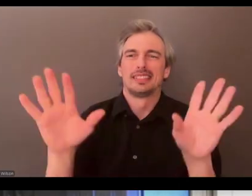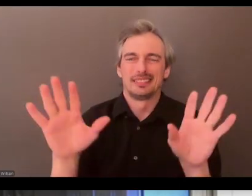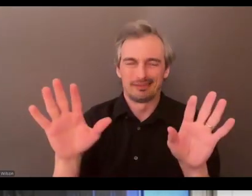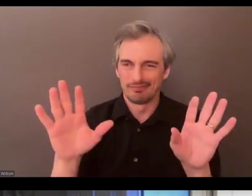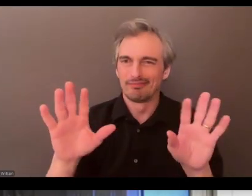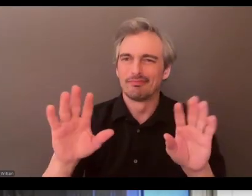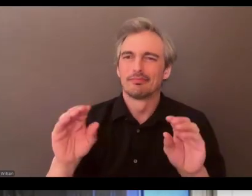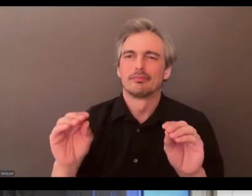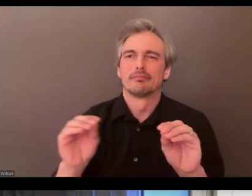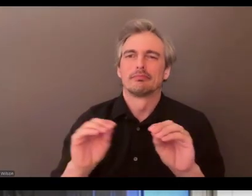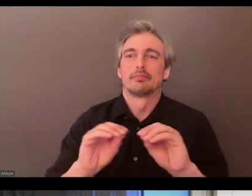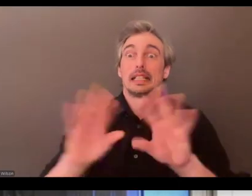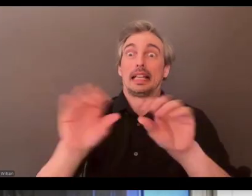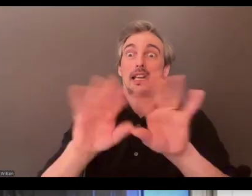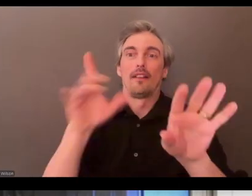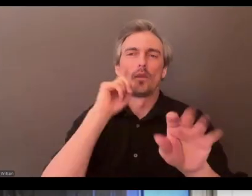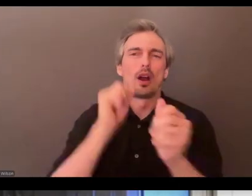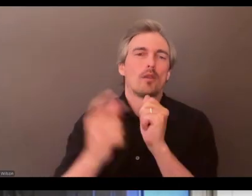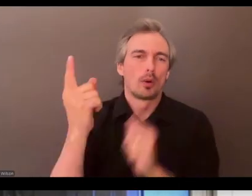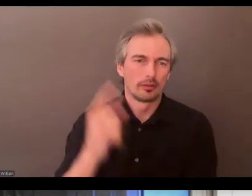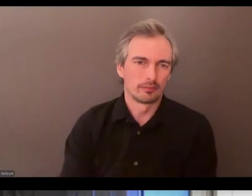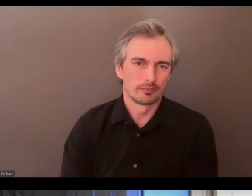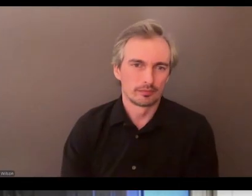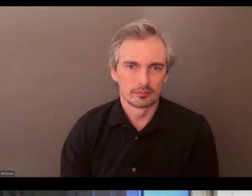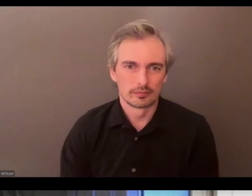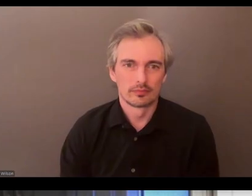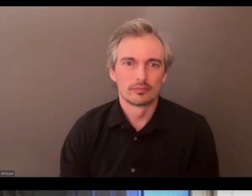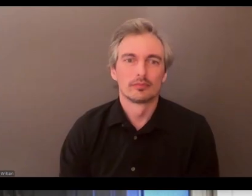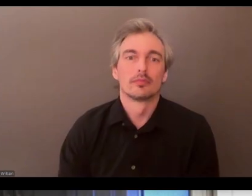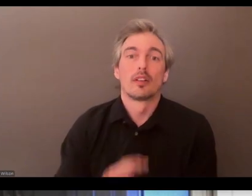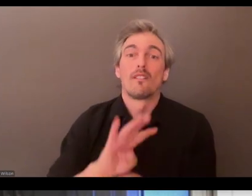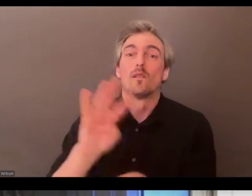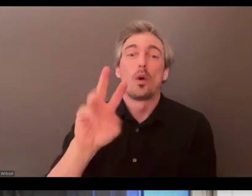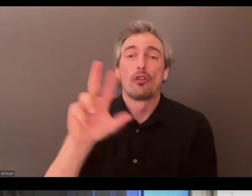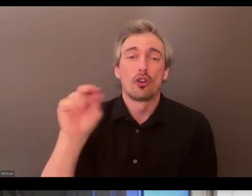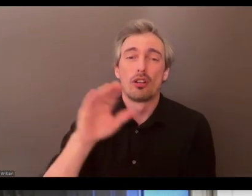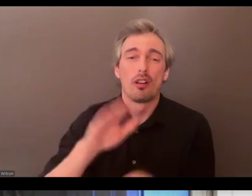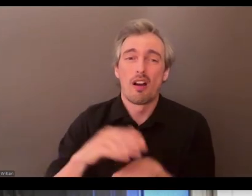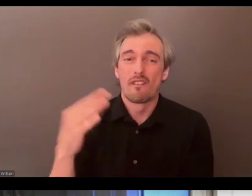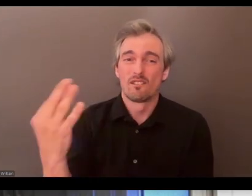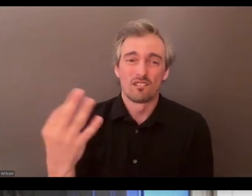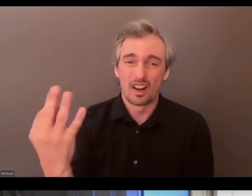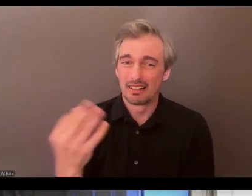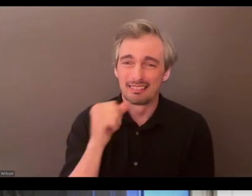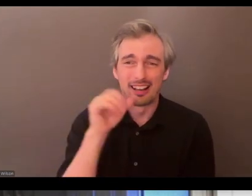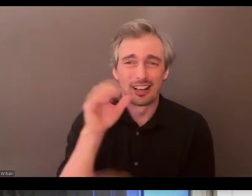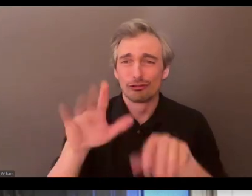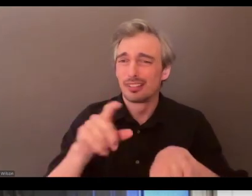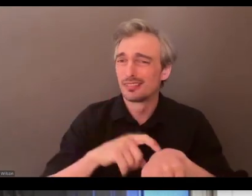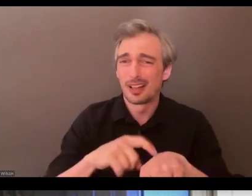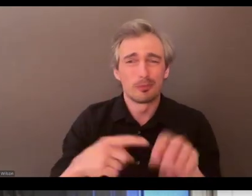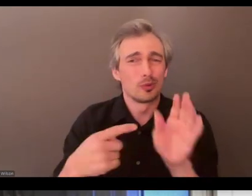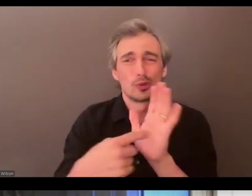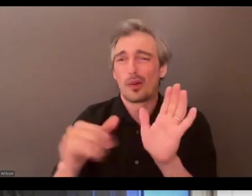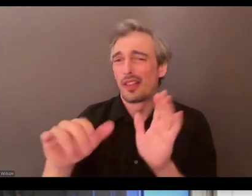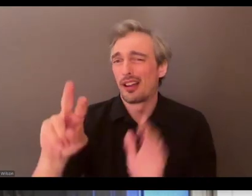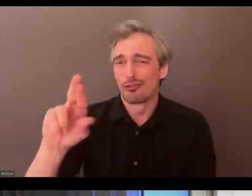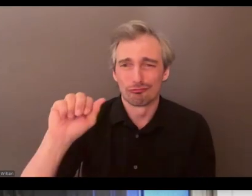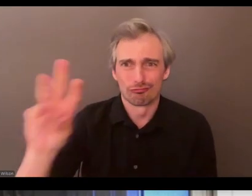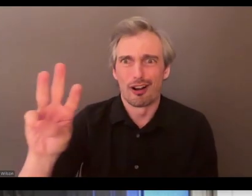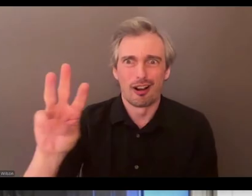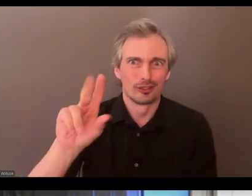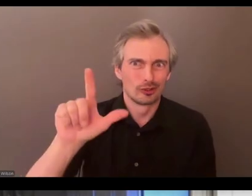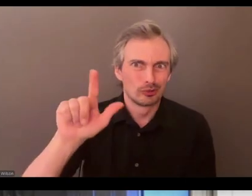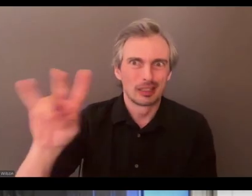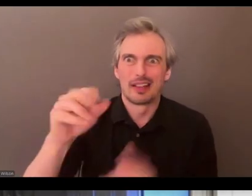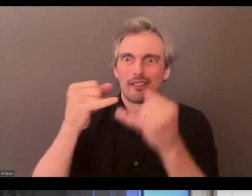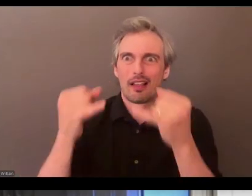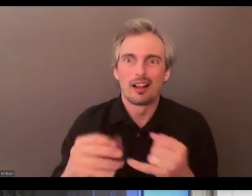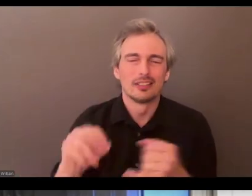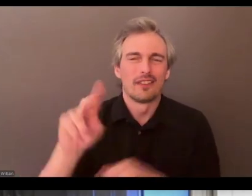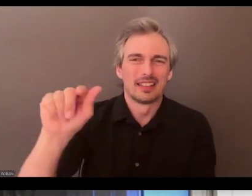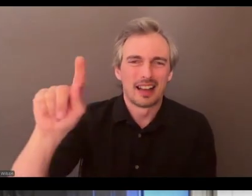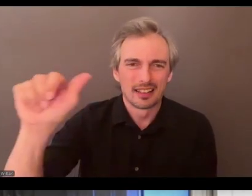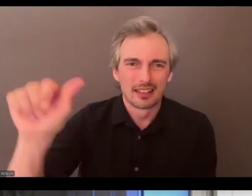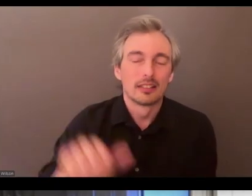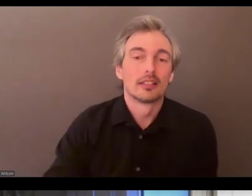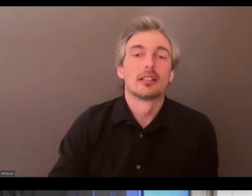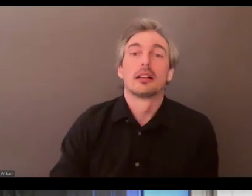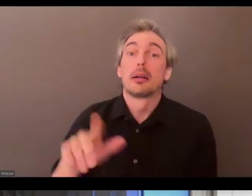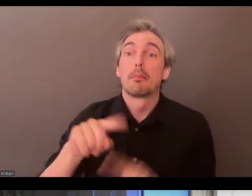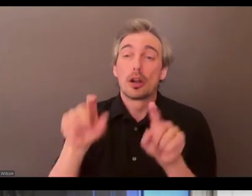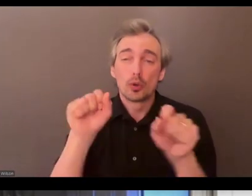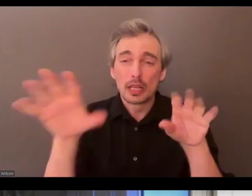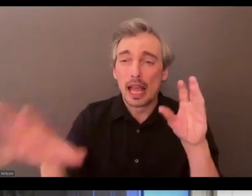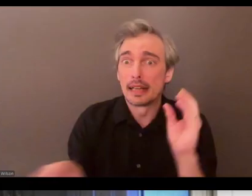もし本当に生のデ ータが物語を語っていると感じるなら、こう言うことができます。「 もっと詳しく知りたい方には、生のデ ータとその出所をお見せすることができます。」